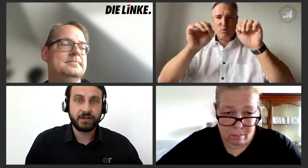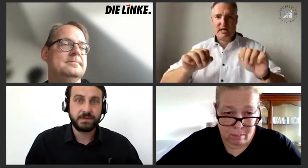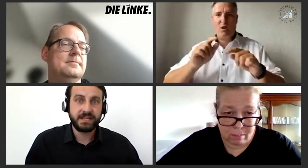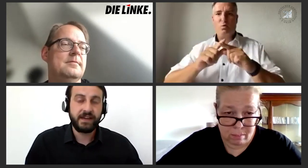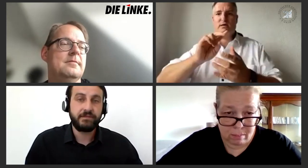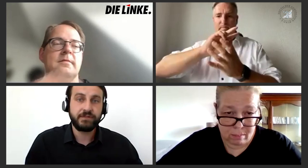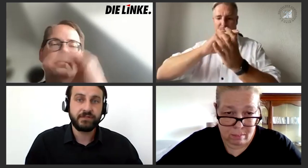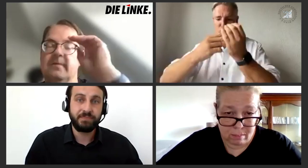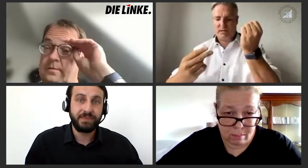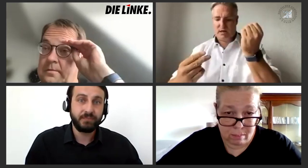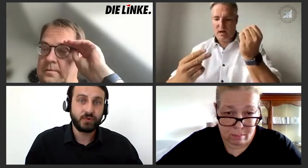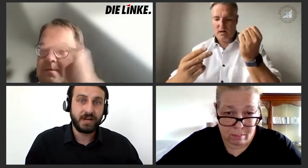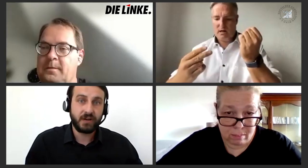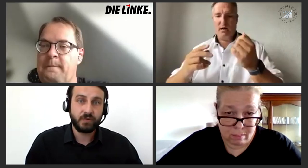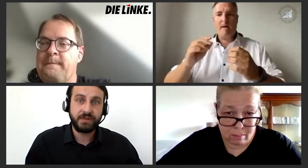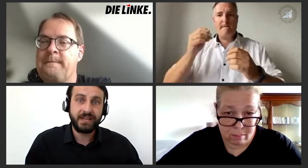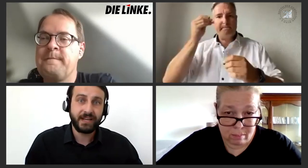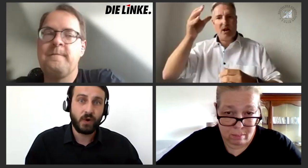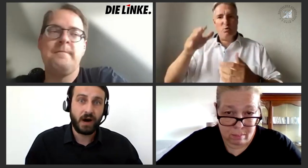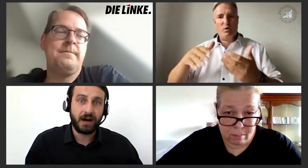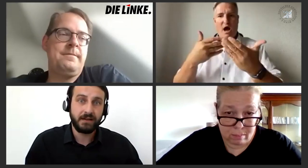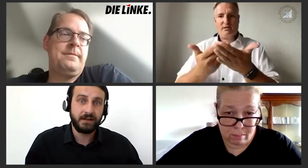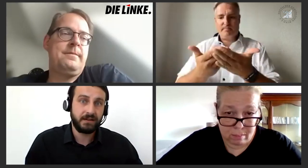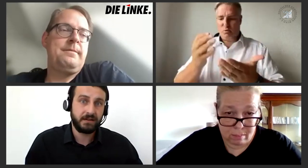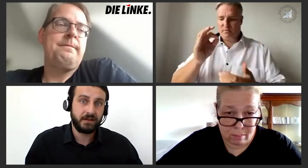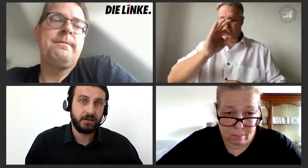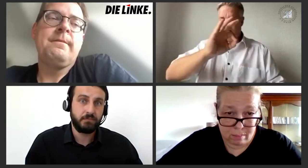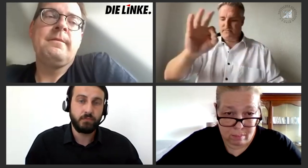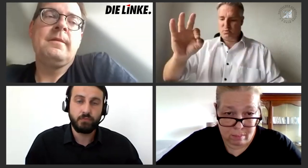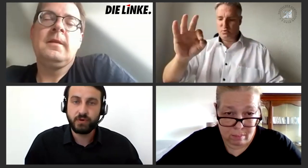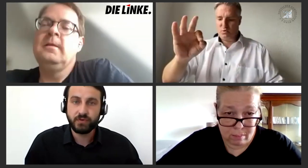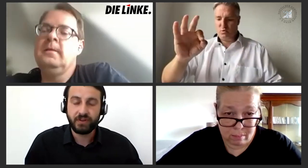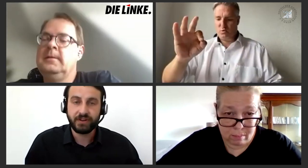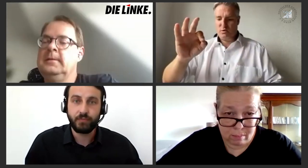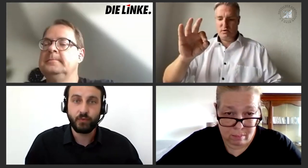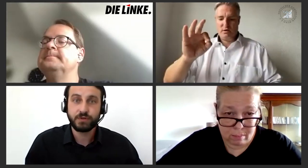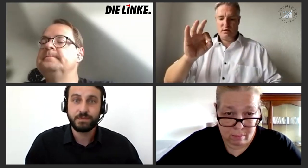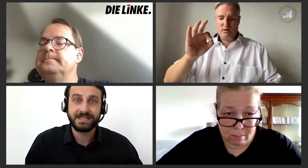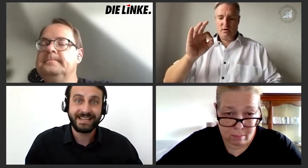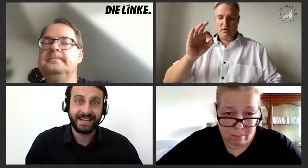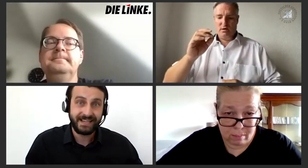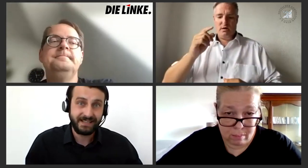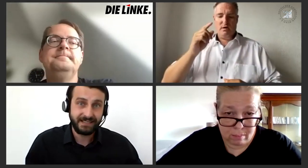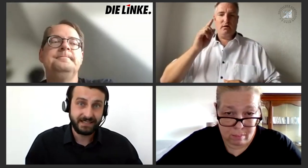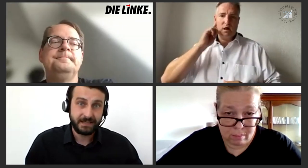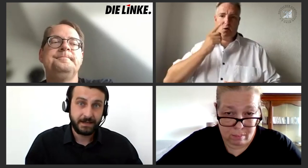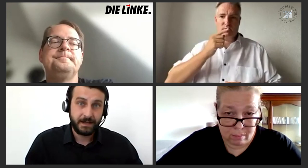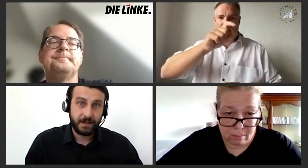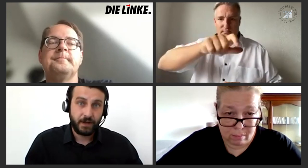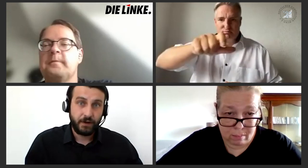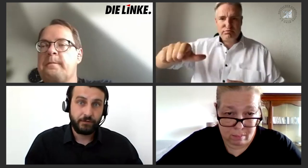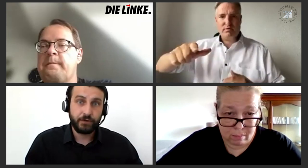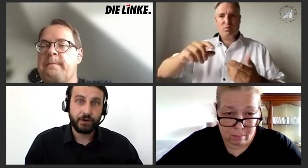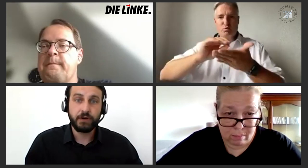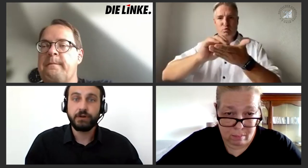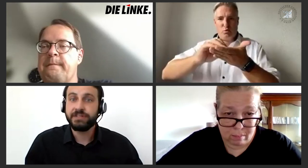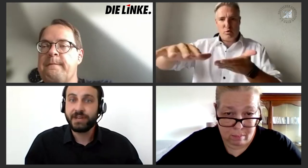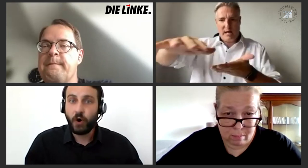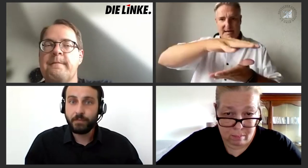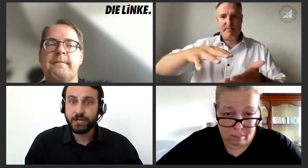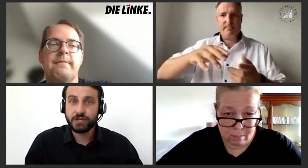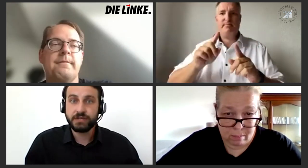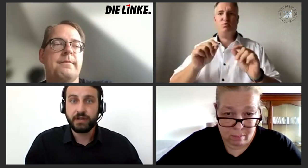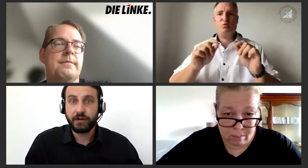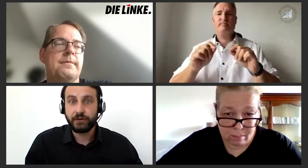Linkspartei speziell für das bimodale und bilinguale Bildungsangebot für die